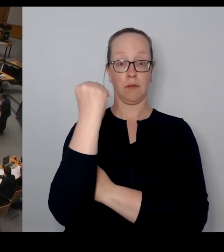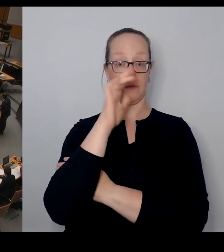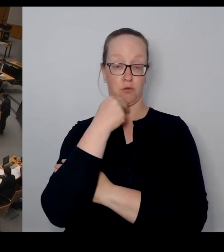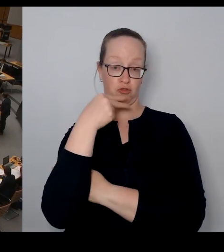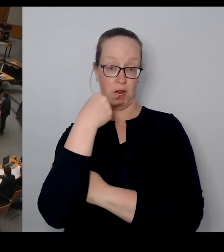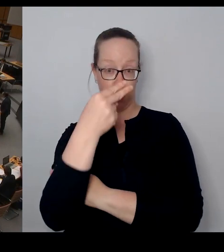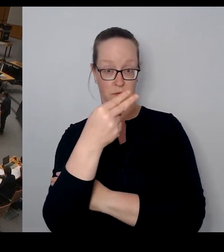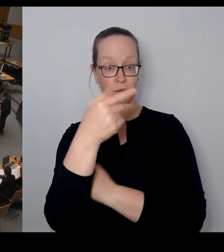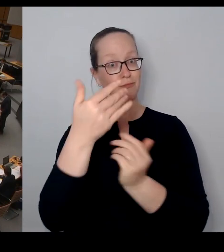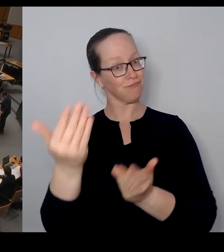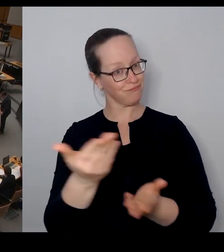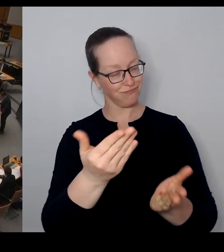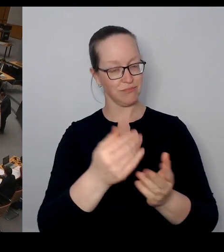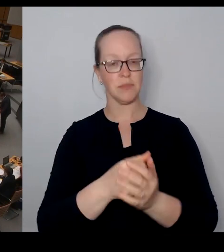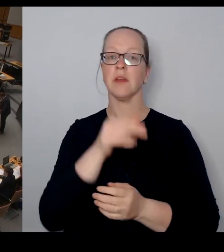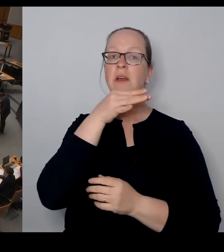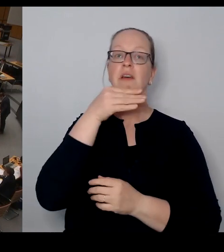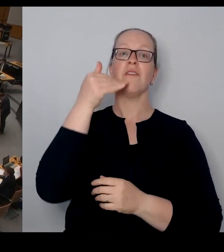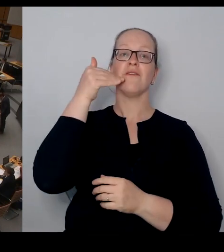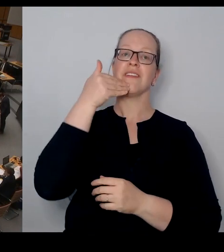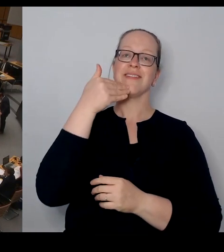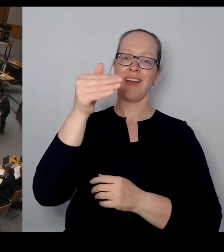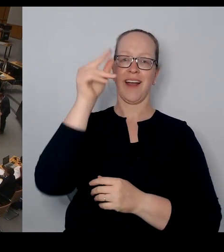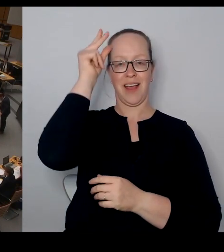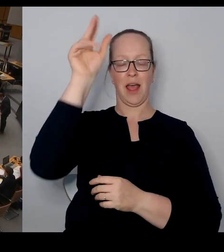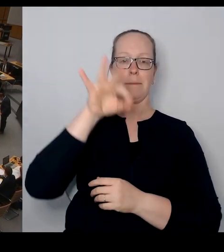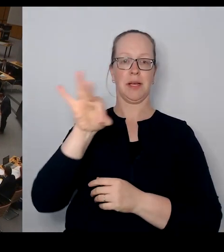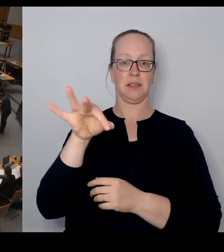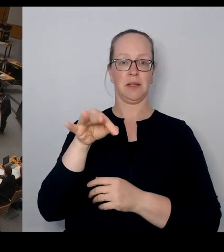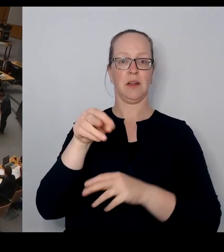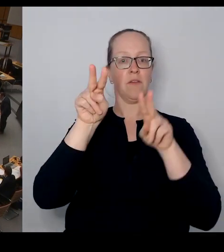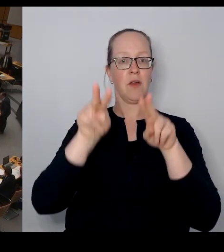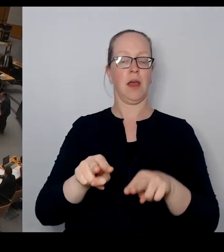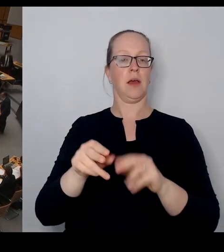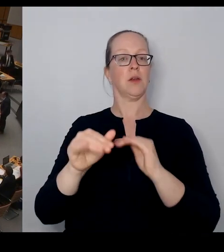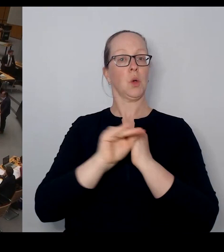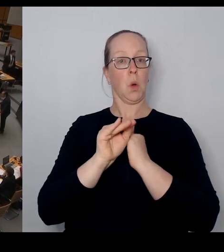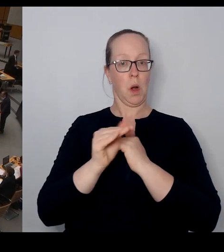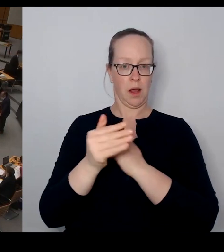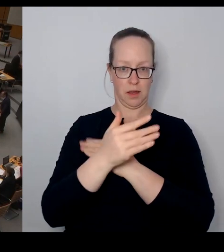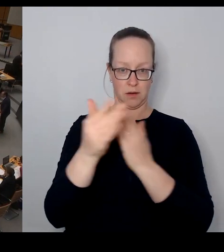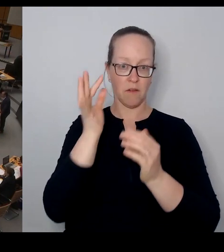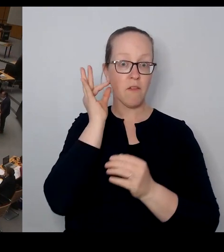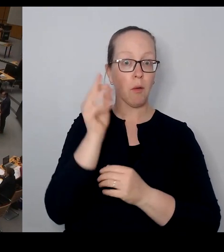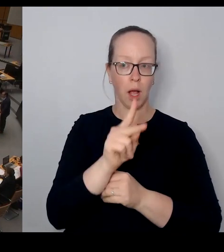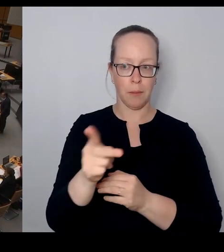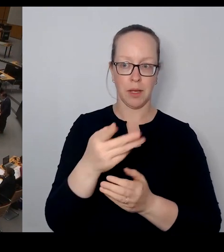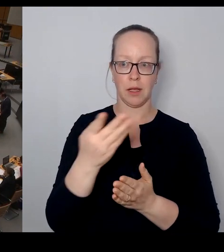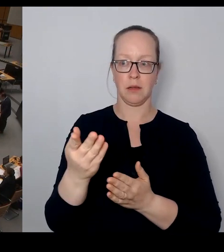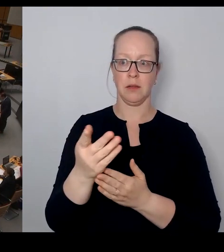Frau Kapek! Das scheint Sie ja emotional extrem aufzuwühlen. Jedenfalls vermitteln Sie diesen Eindruck.